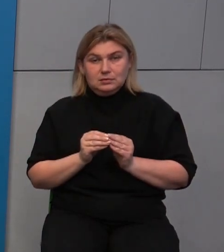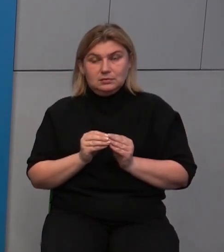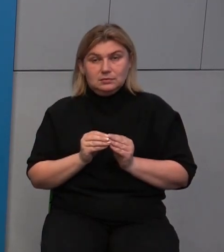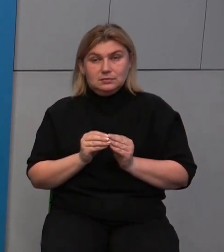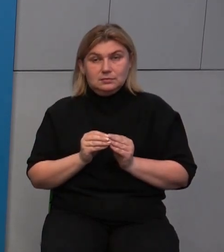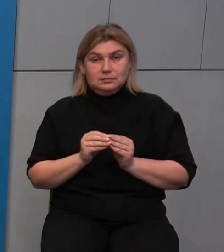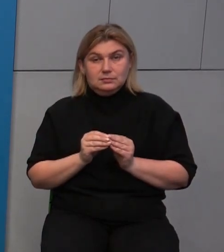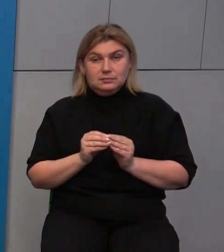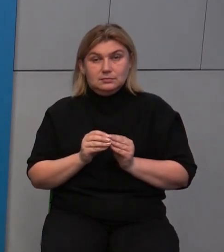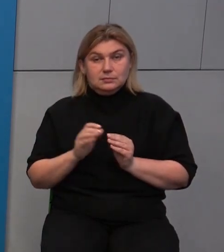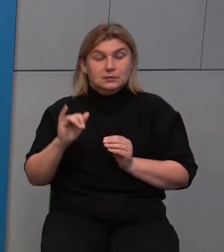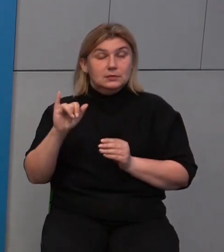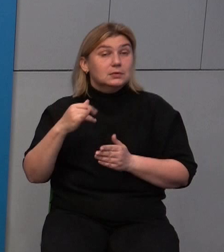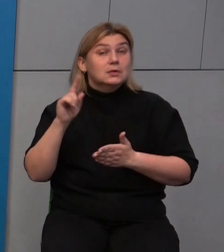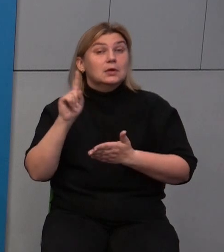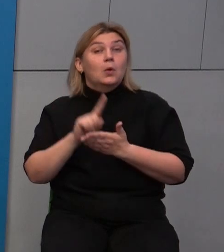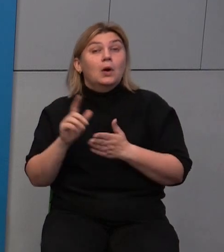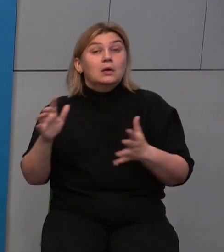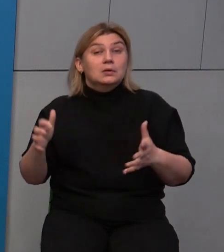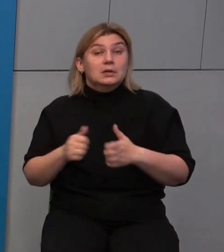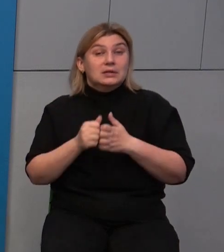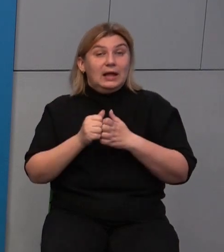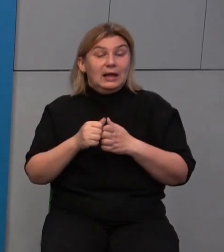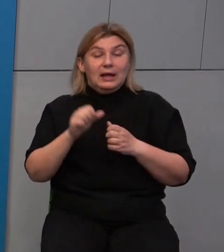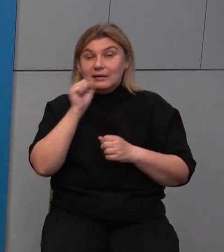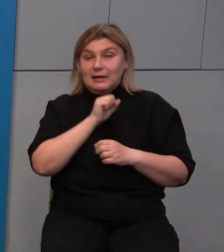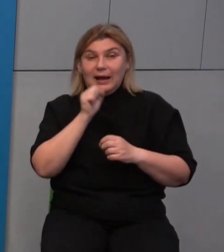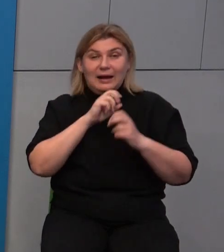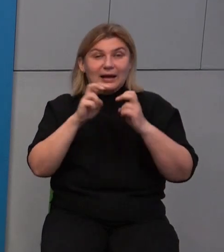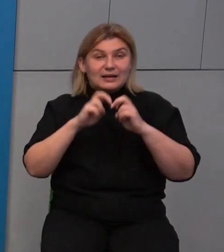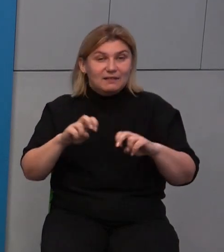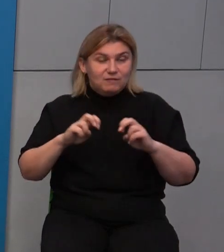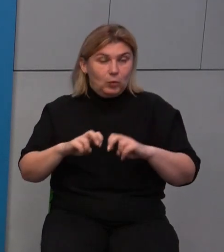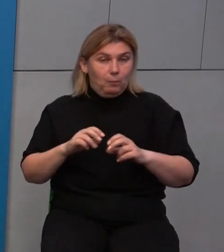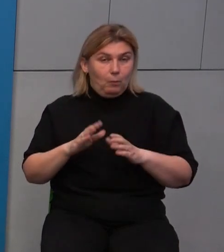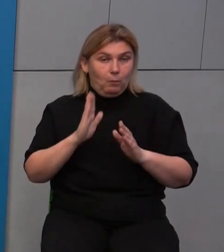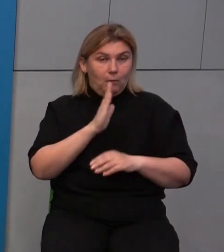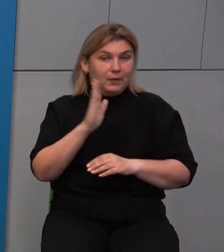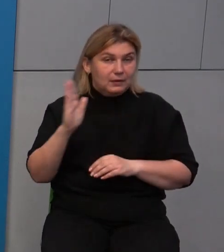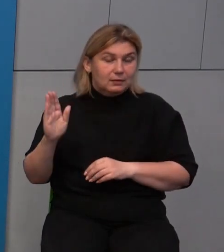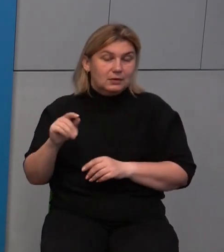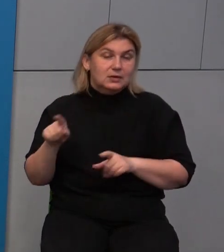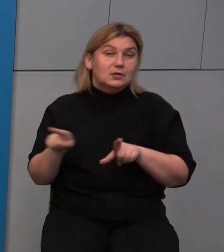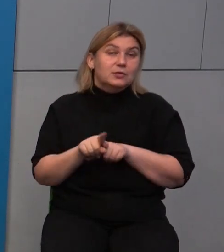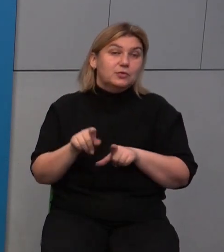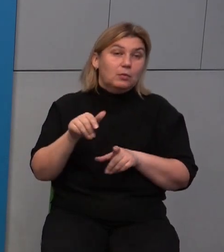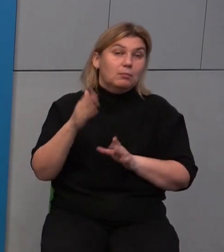jaką się udało znaleźć w archiwach. I po prostu to były też takie,